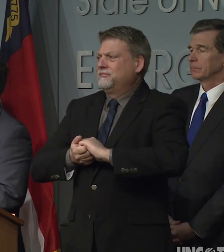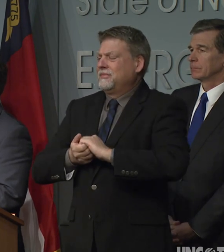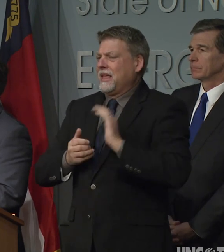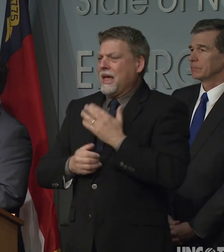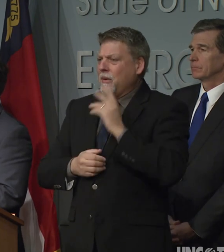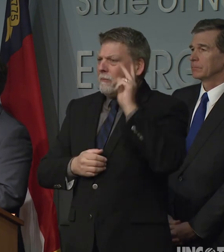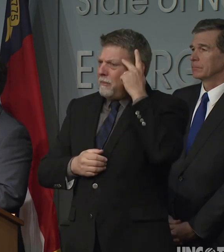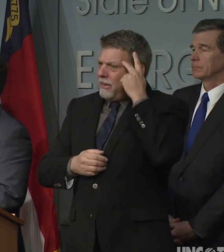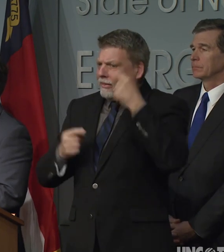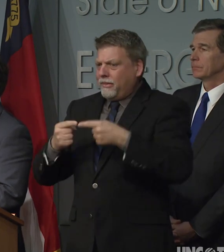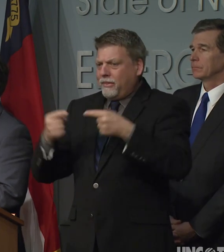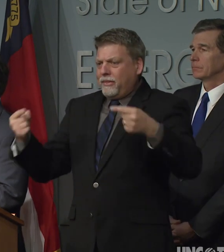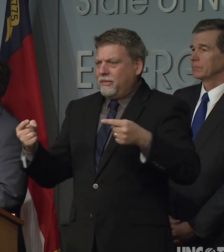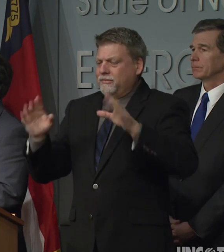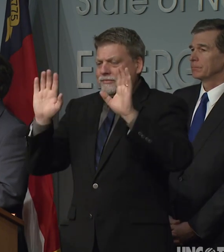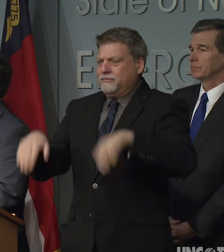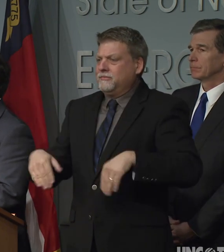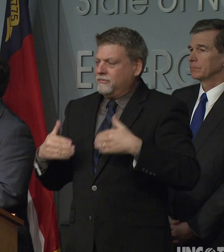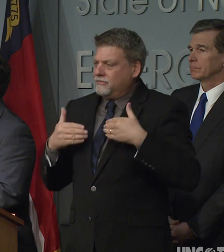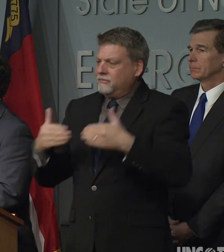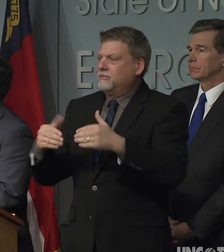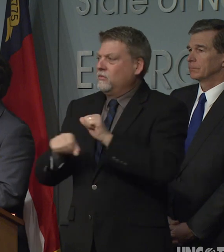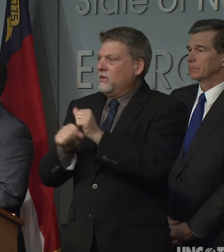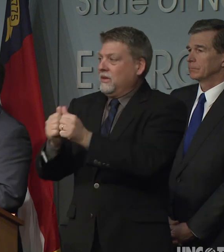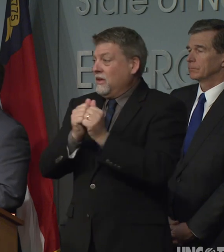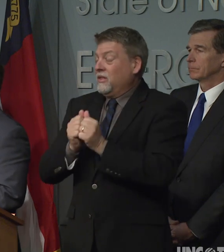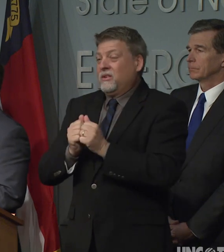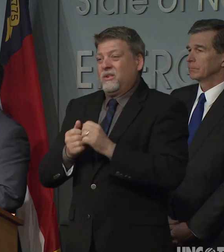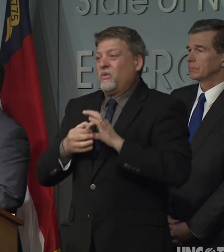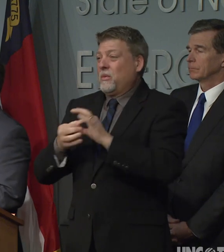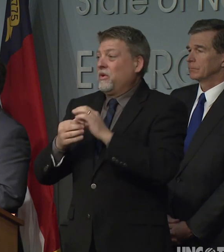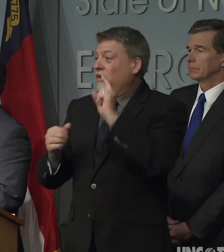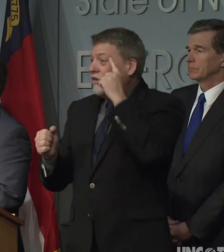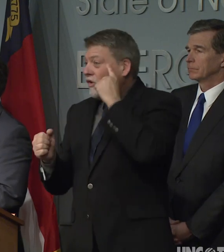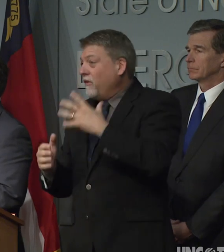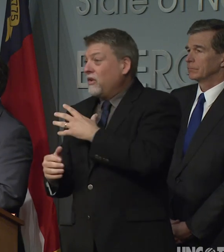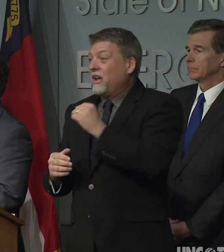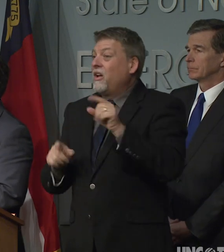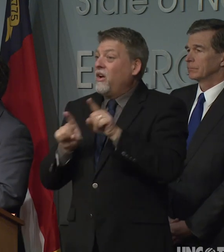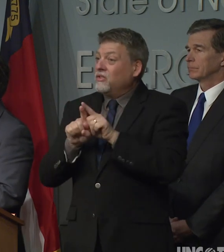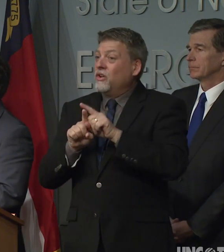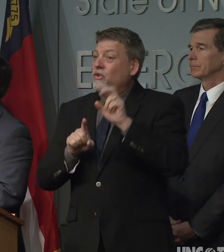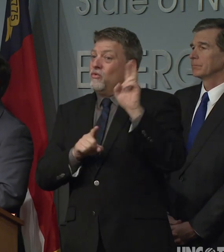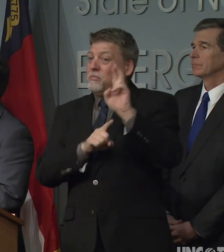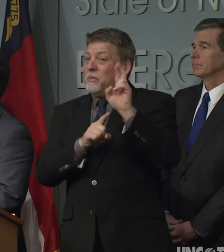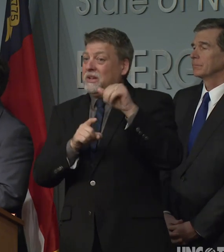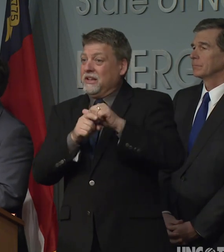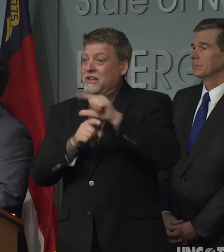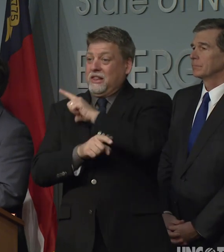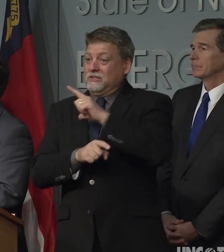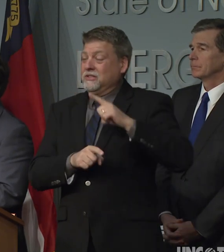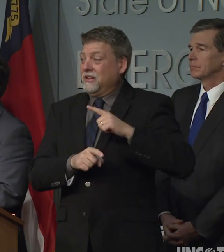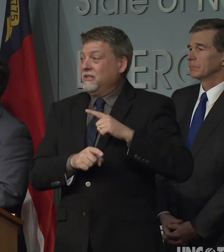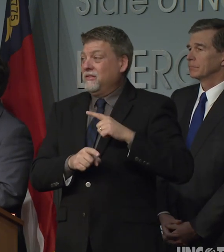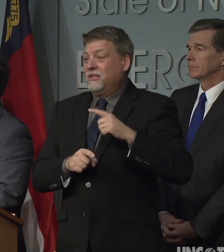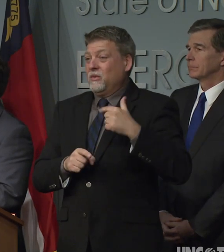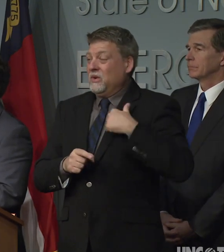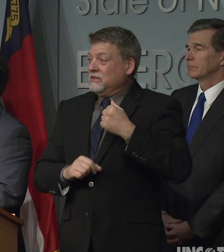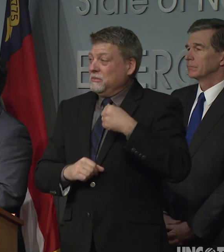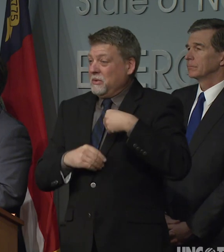que nos hemos unificado y hemos hecho a un lado nuestras diferencias para me ayudar a la Comunidad y los republicanos en